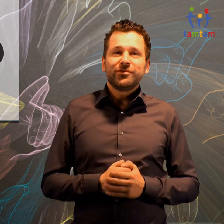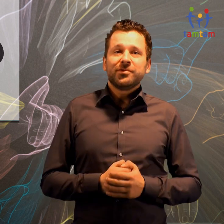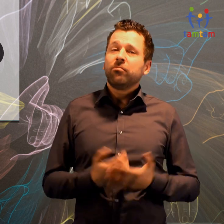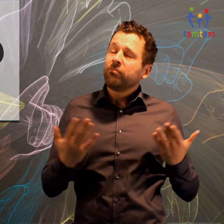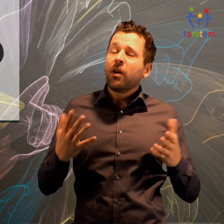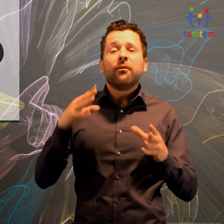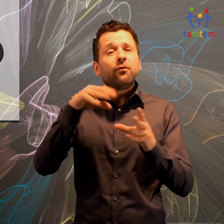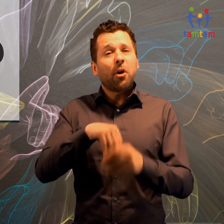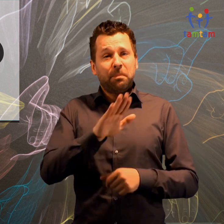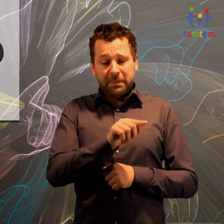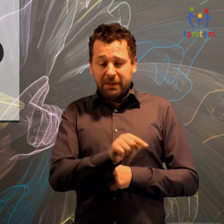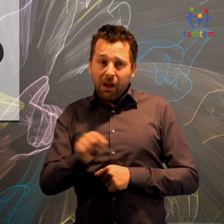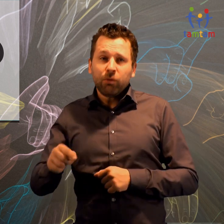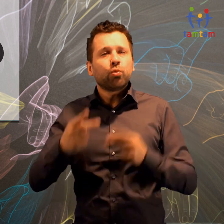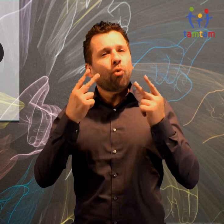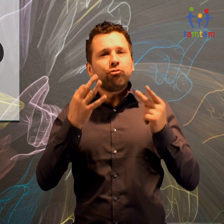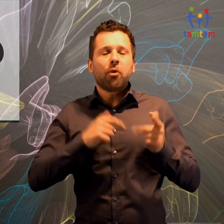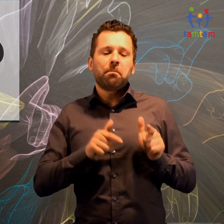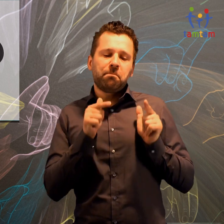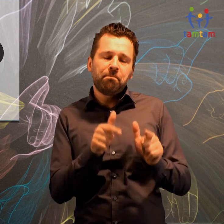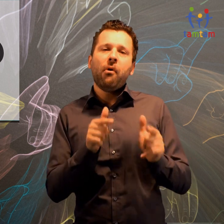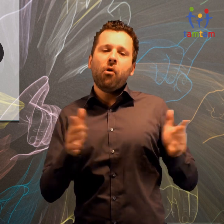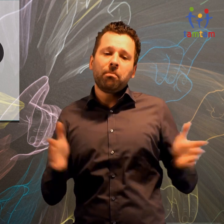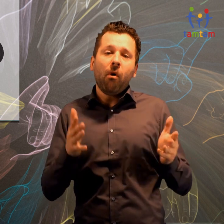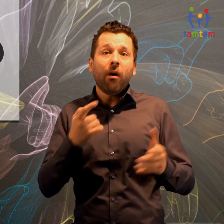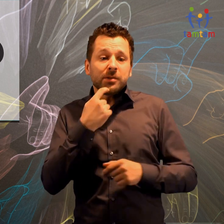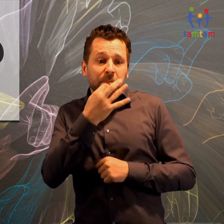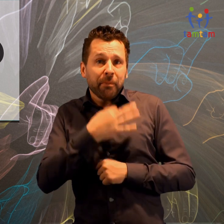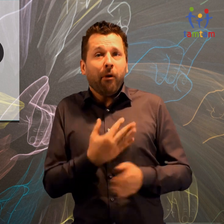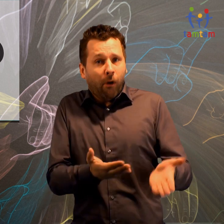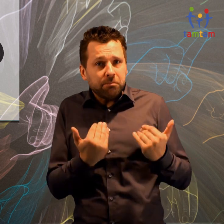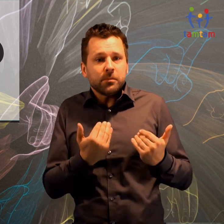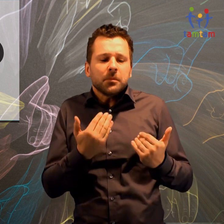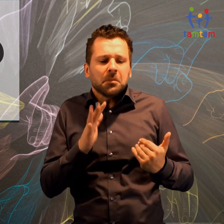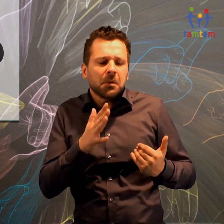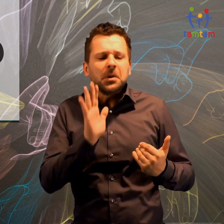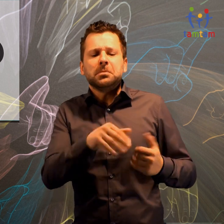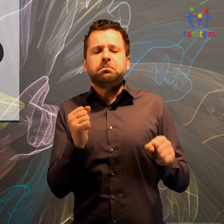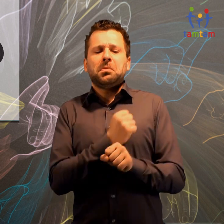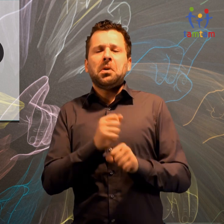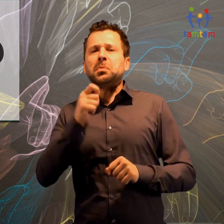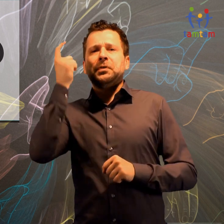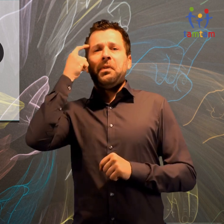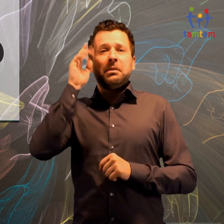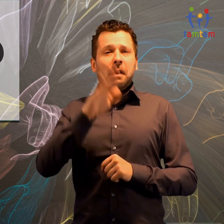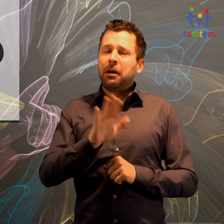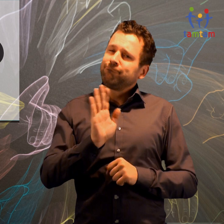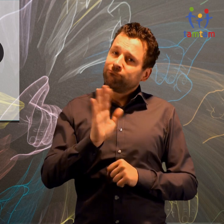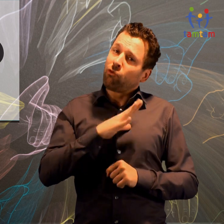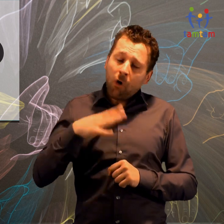Podporujte děti v jejich zvídavosti. Neodbývejte je.